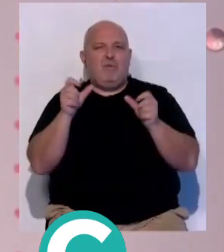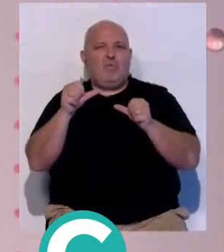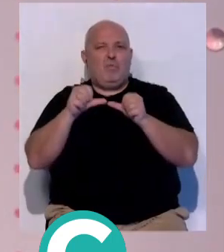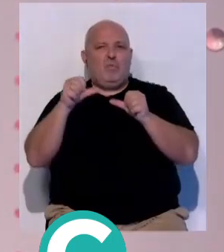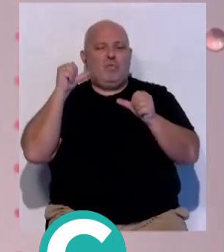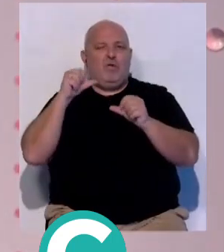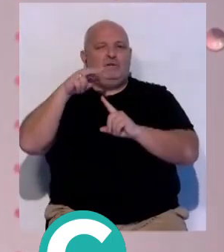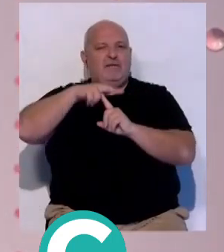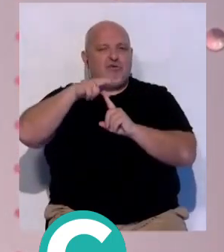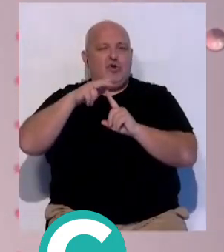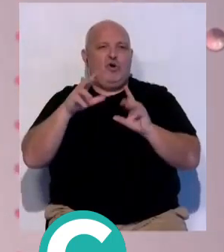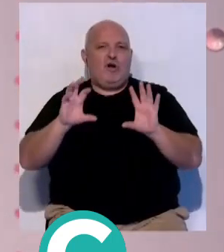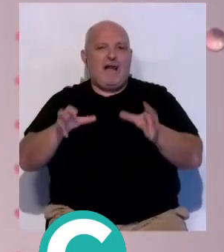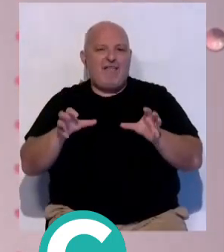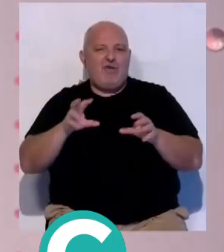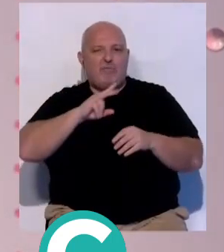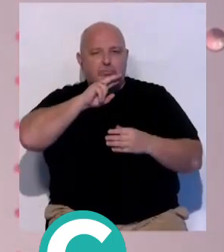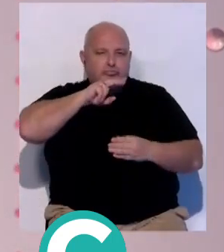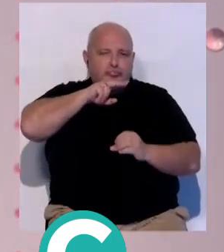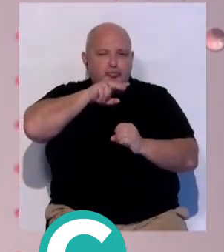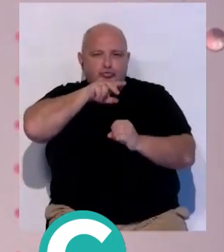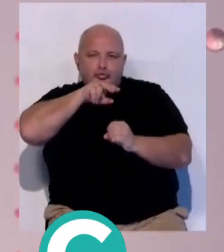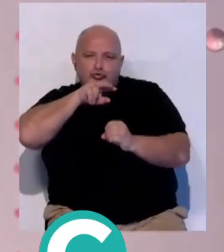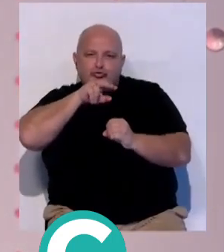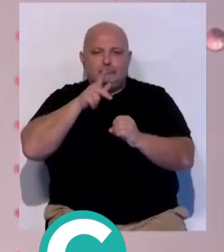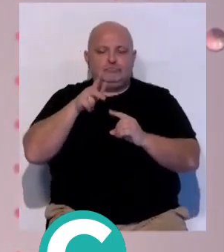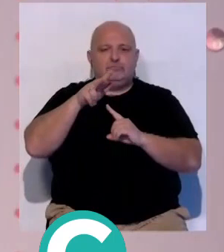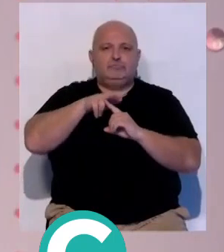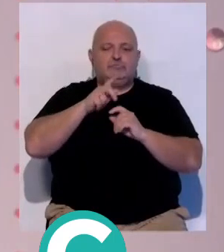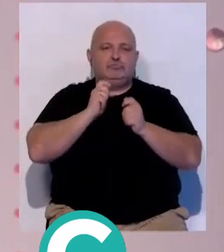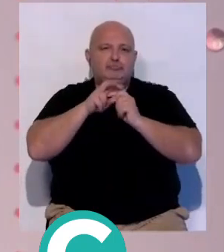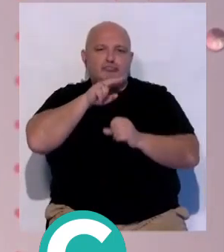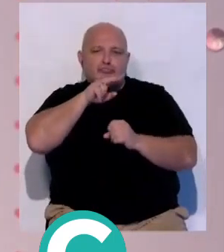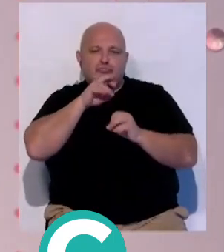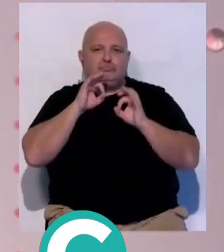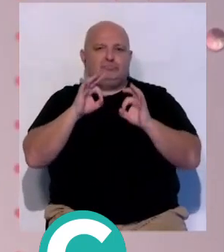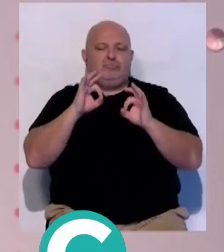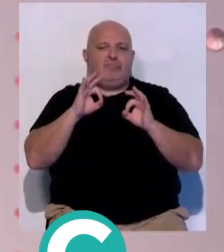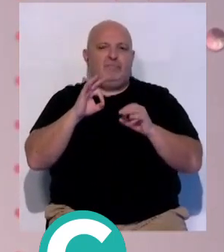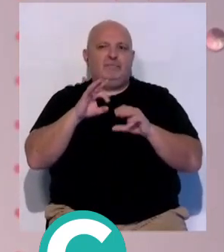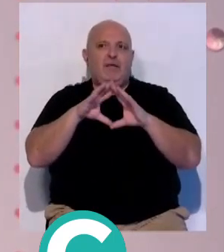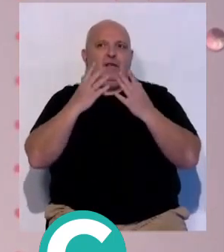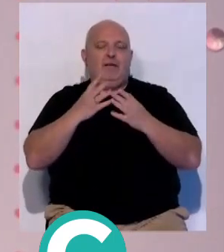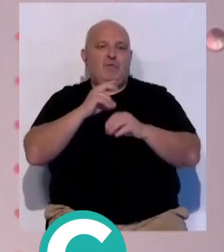retransmisión o una crónica deportiva utilizamos los periodistas especializados en deporte pues